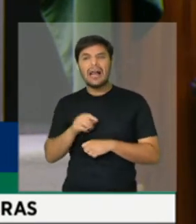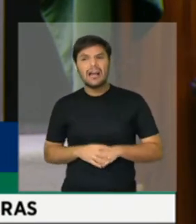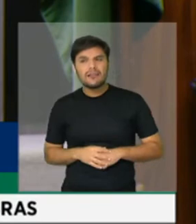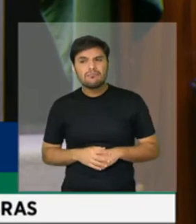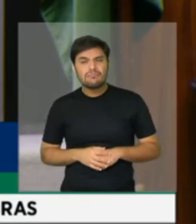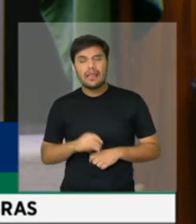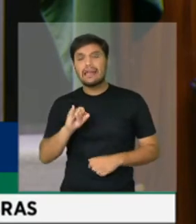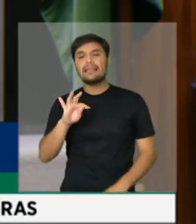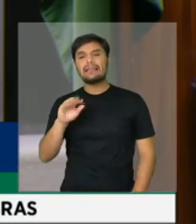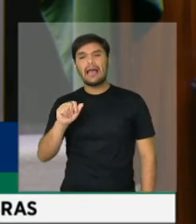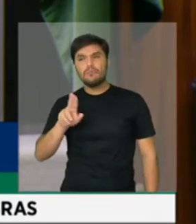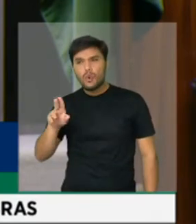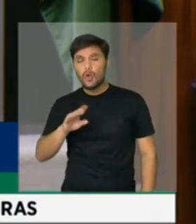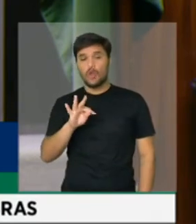MUITAS OUTRAS USINAS FORAM CONSTRUÍDAS. INCLUSIVE A